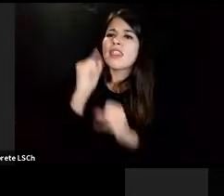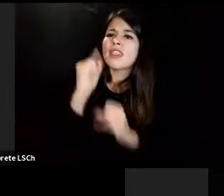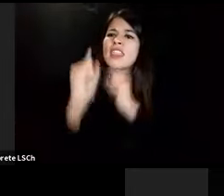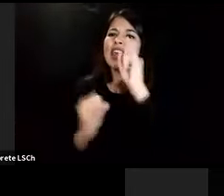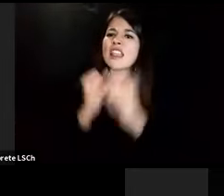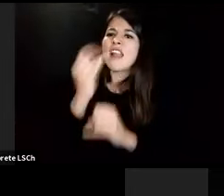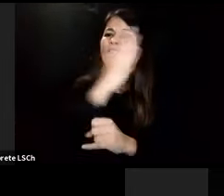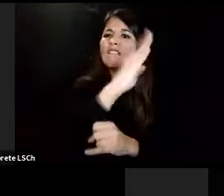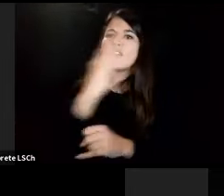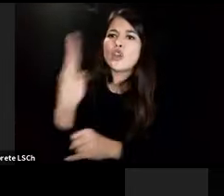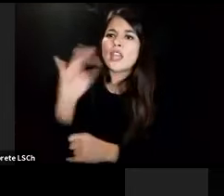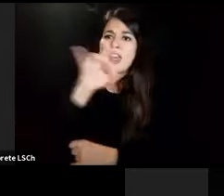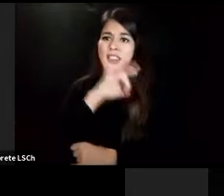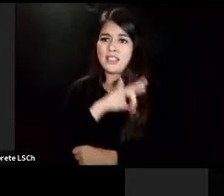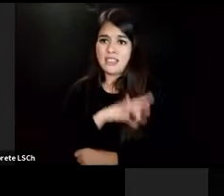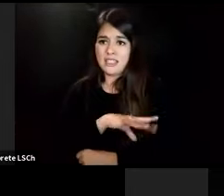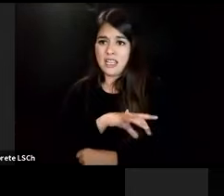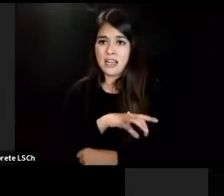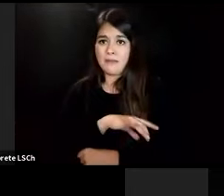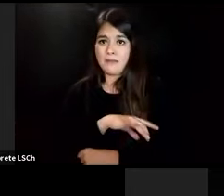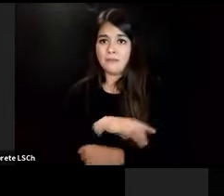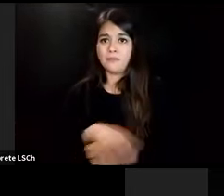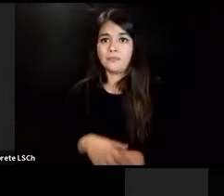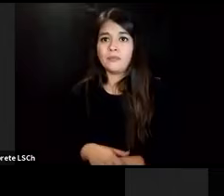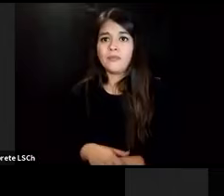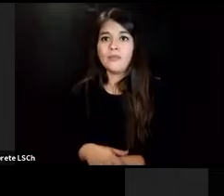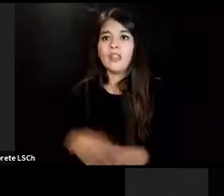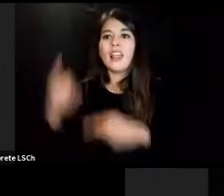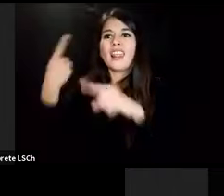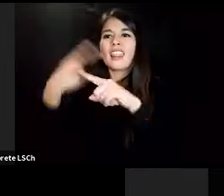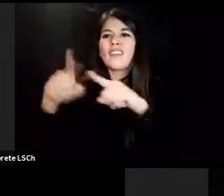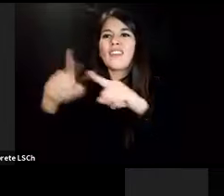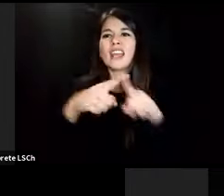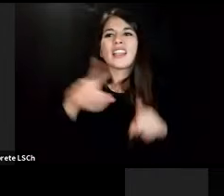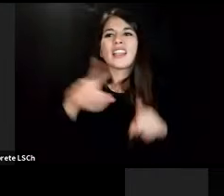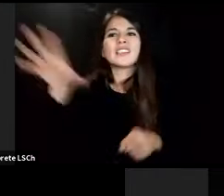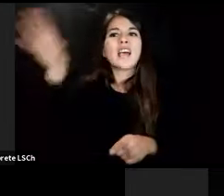distintos audiolibros nacionales, latinoamericanos para que le den una